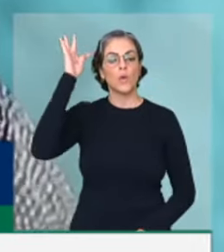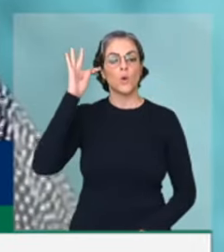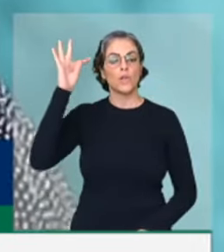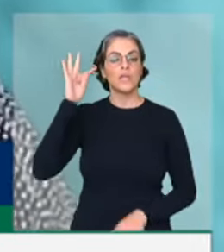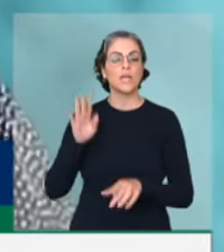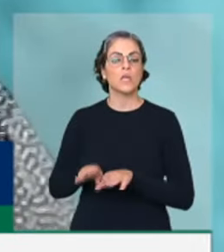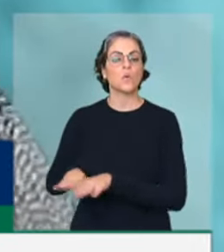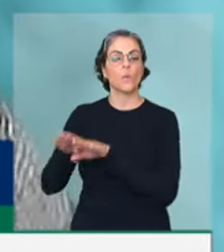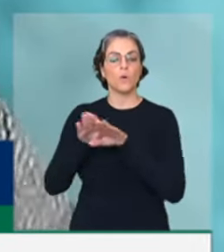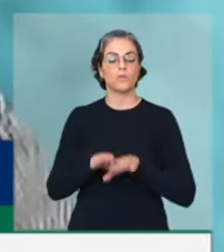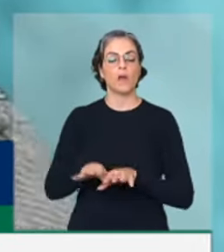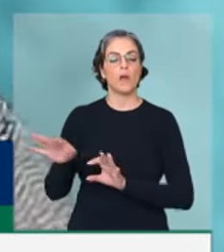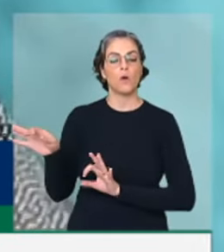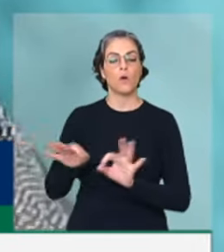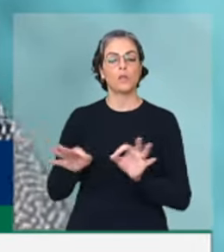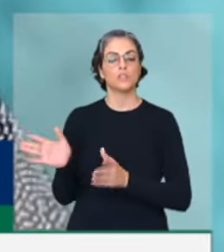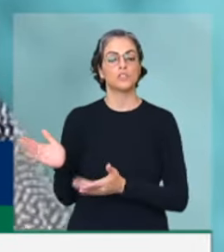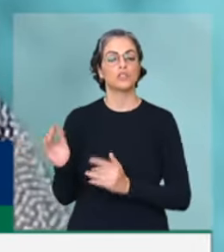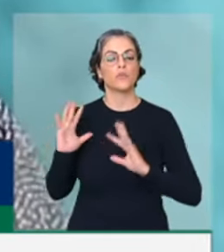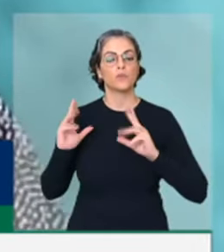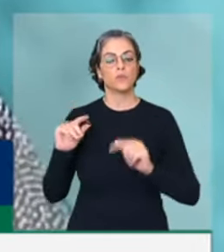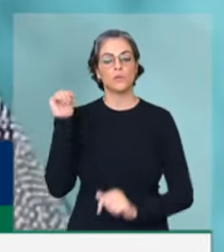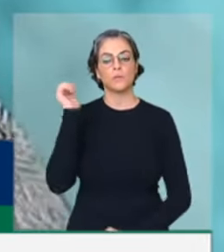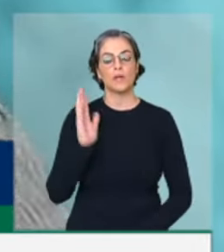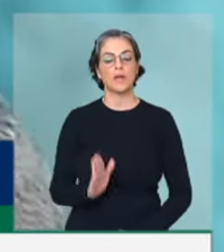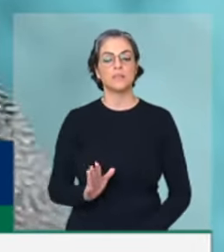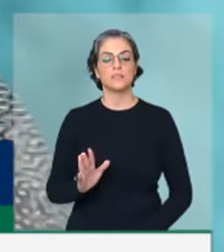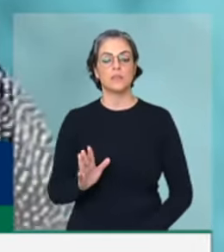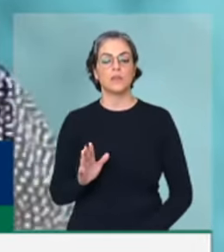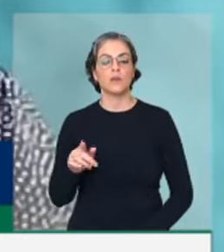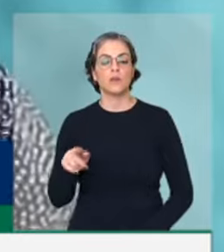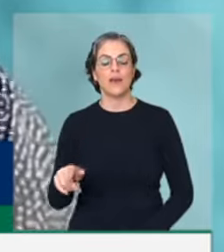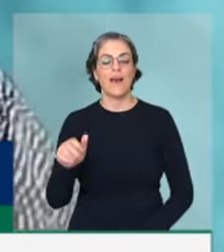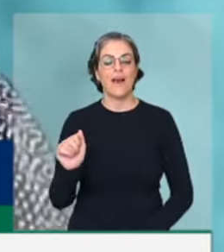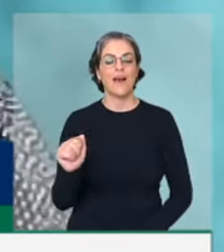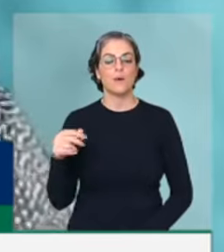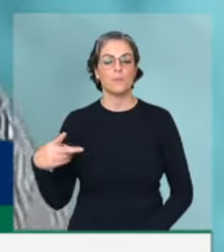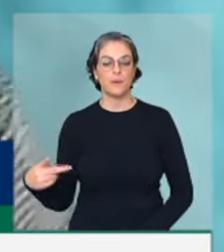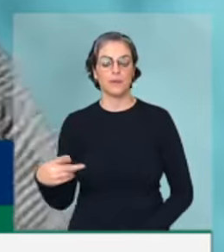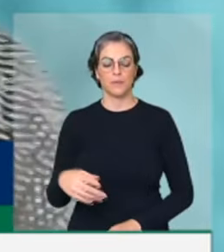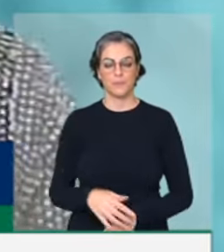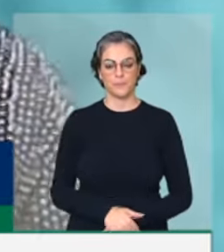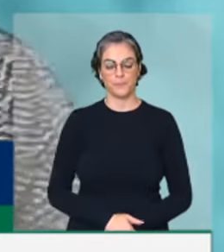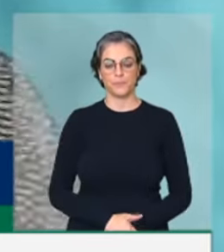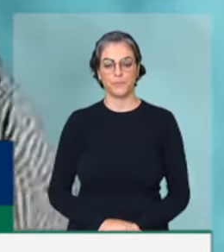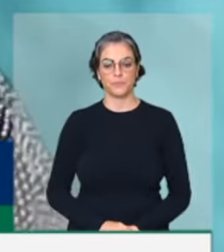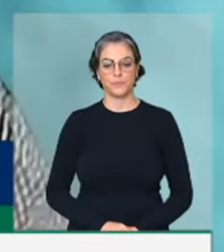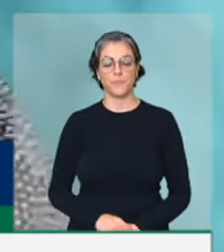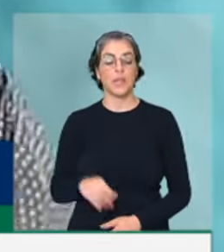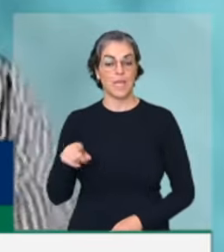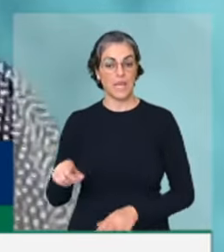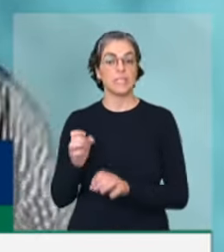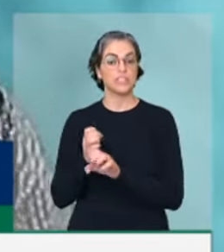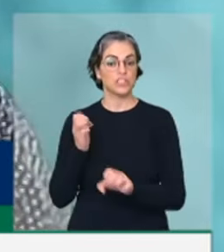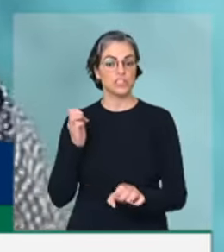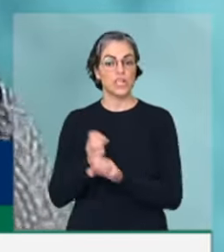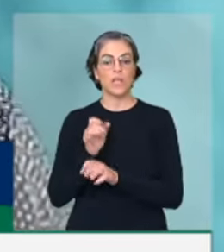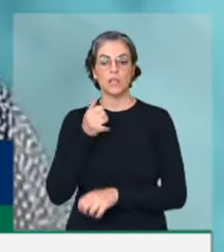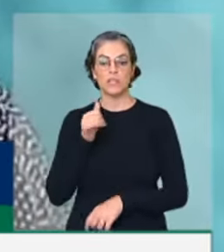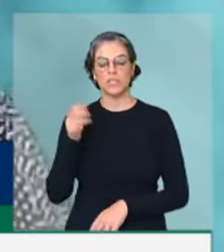PAÍS NA CONHECIDA AP. ESSE ENGENHEIRO ELETRICISTA INQUIETO, INTELIGENTE, INTELECTUAL, FOI ENGENHEIRO DA COELBA, MAS AS PERSEGUIÇÕES